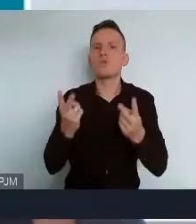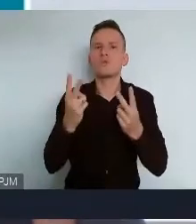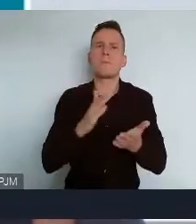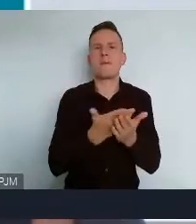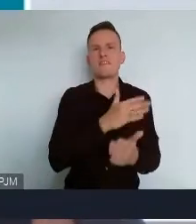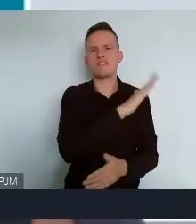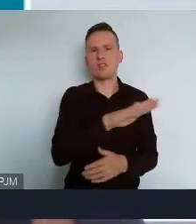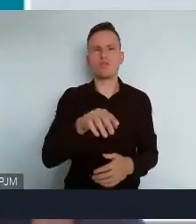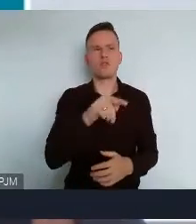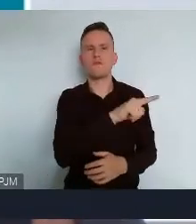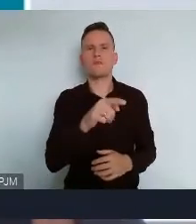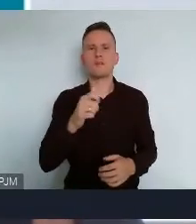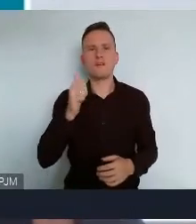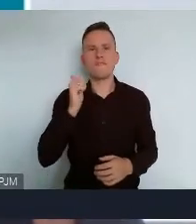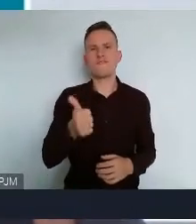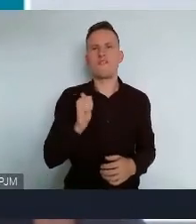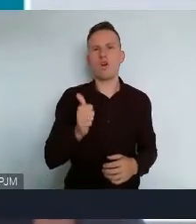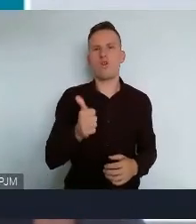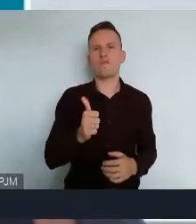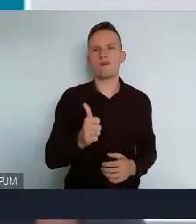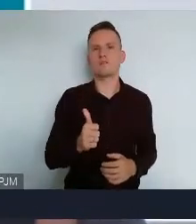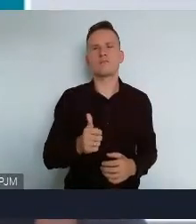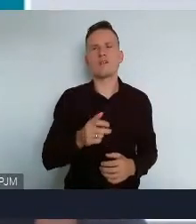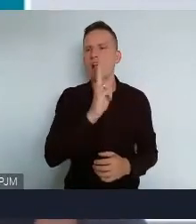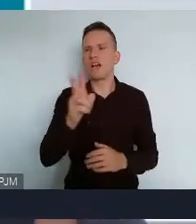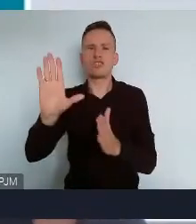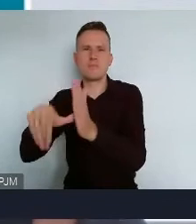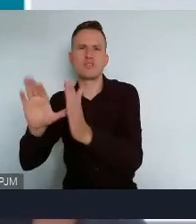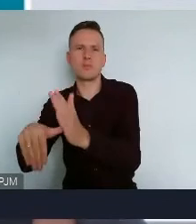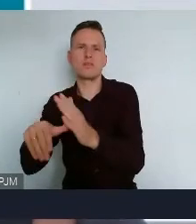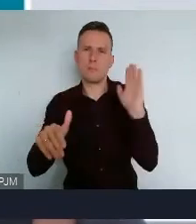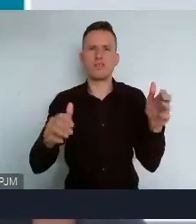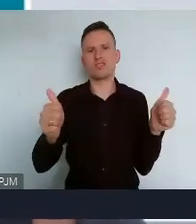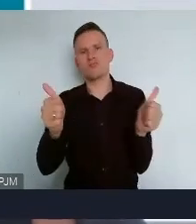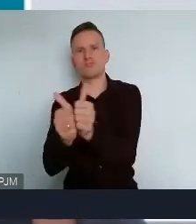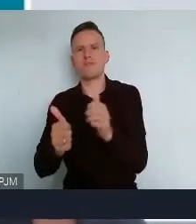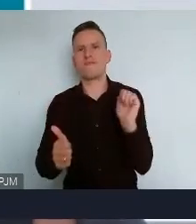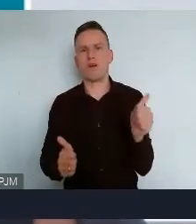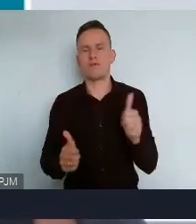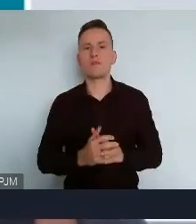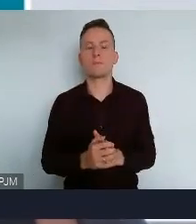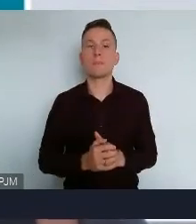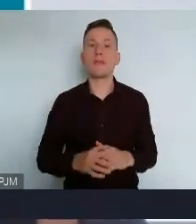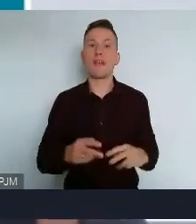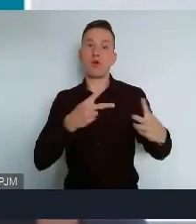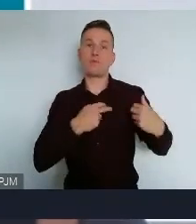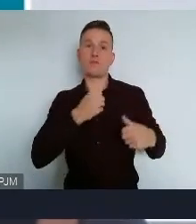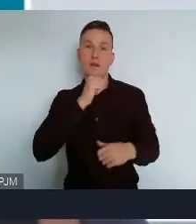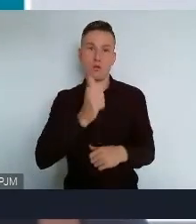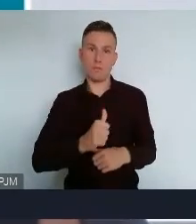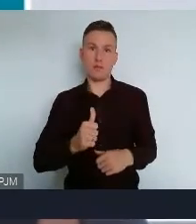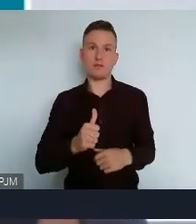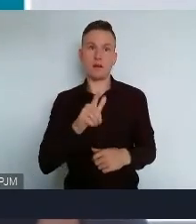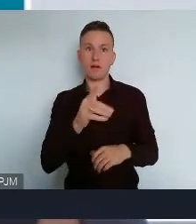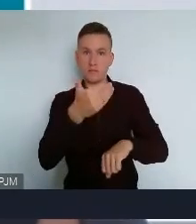każde miasto będzie miało przydzielonego takiego eksperta. Po zaakceptowaniu przez Komisję Europejską Climate City Contract,